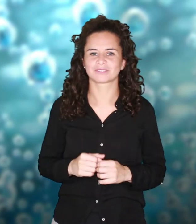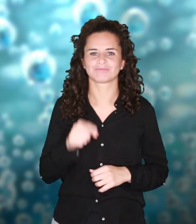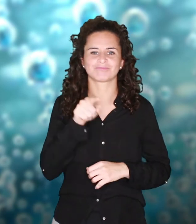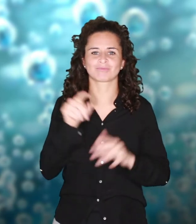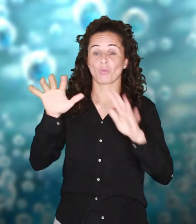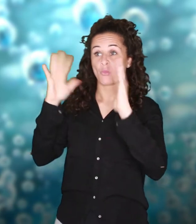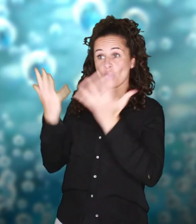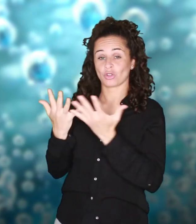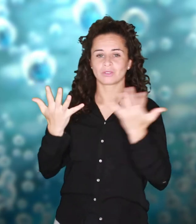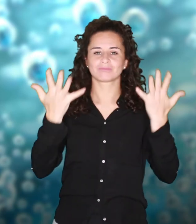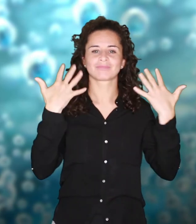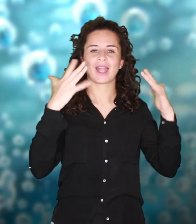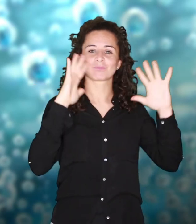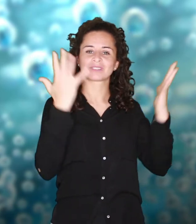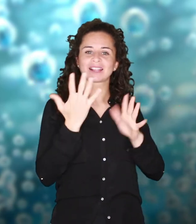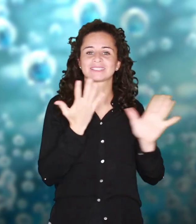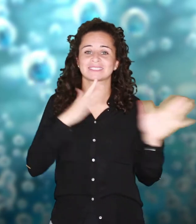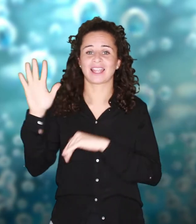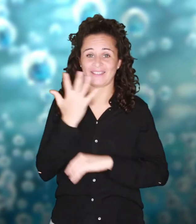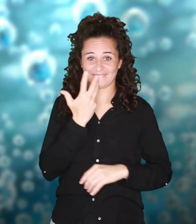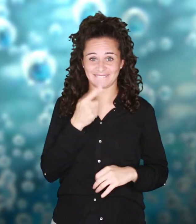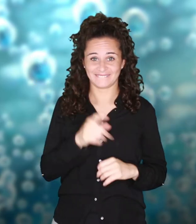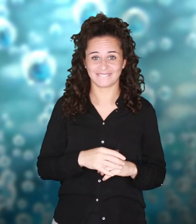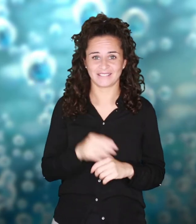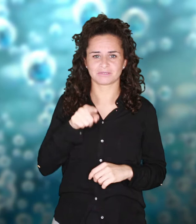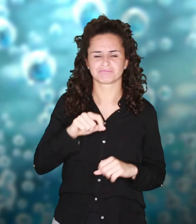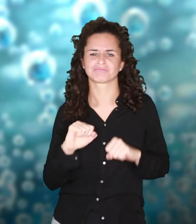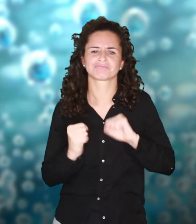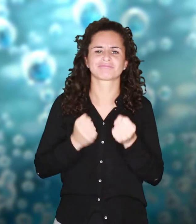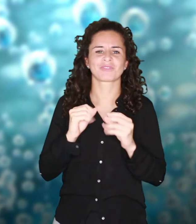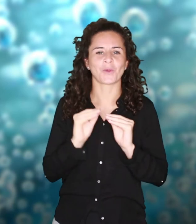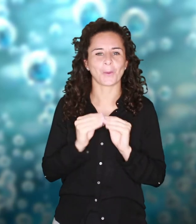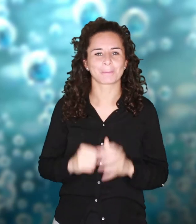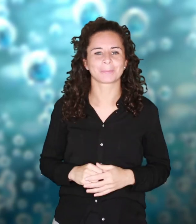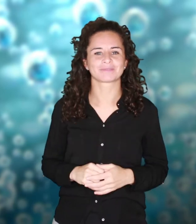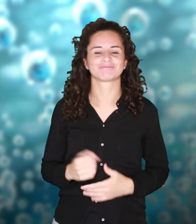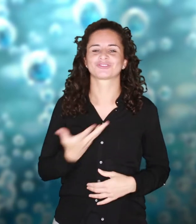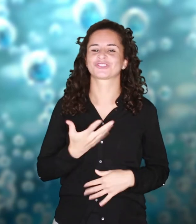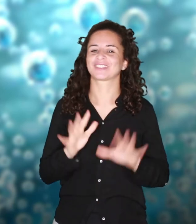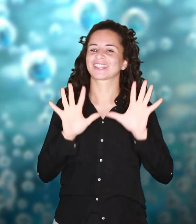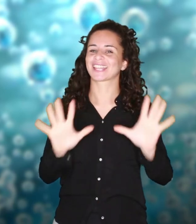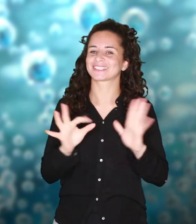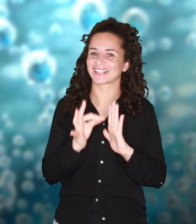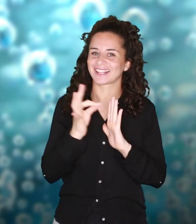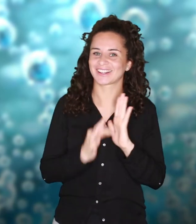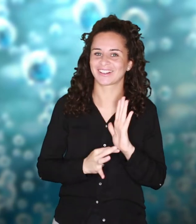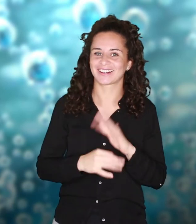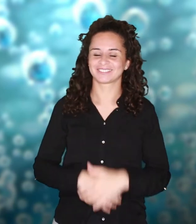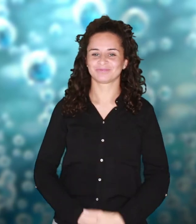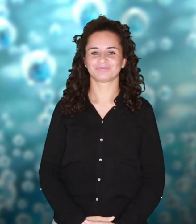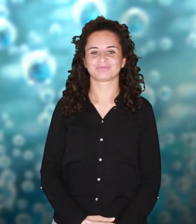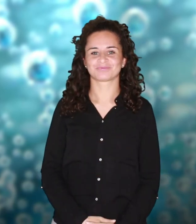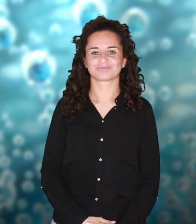Vuoi salvaguardare il mondo e l'ambiente? Puoi farlo seguendo 10 regole :